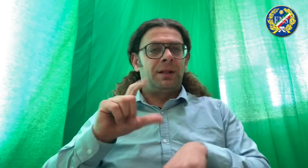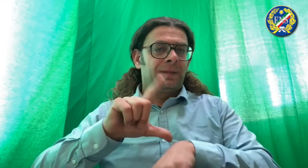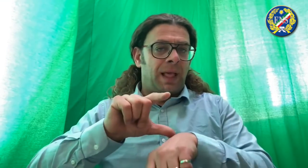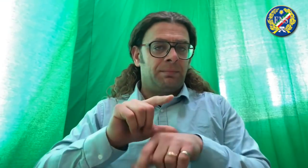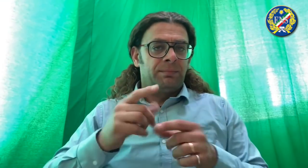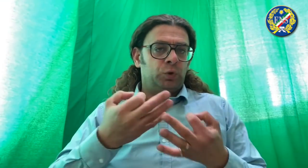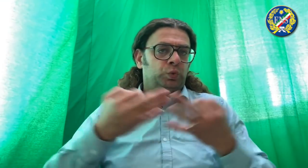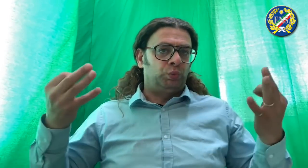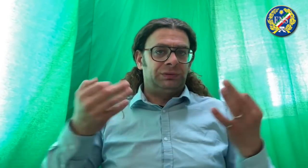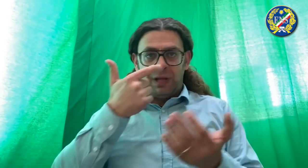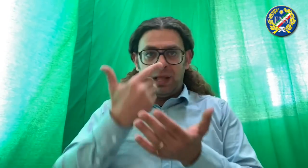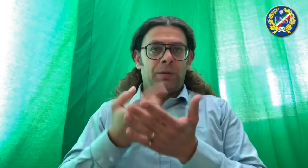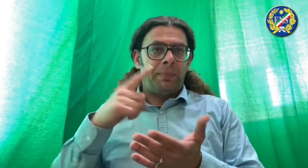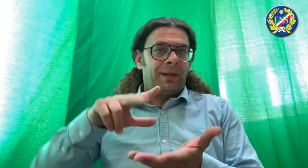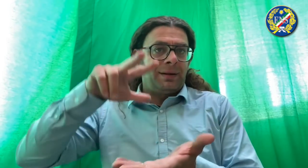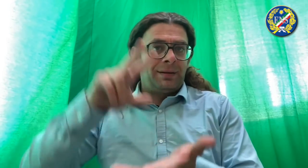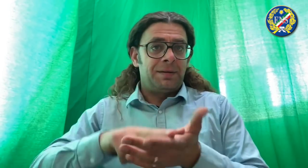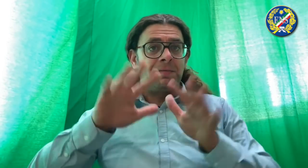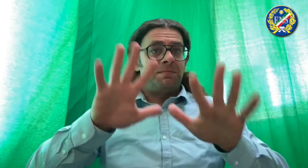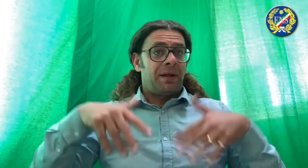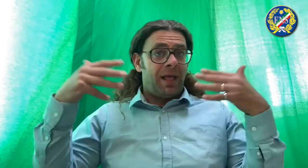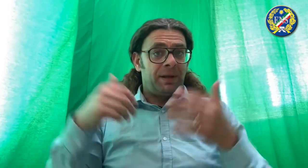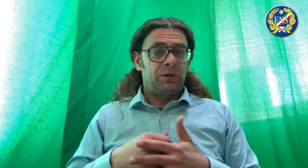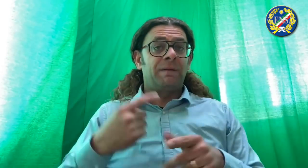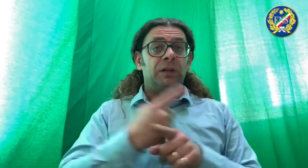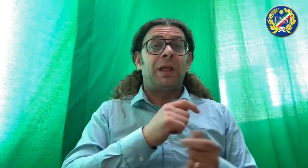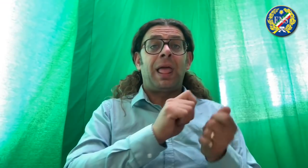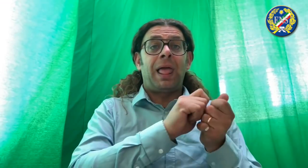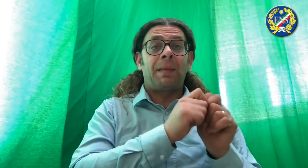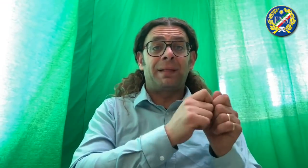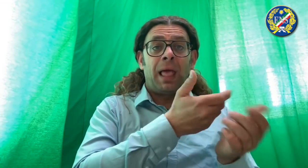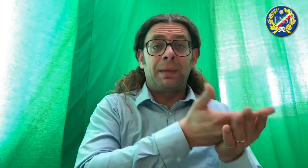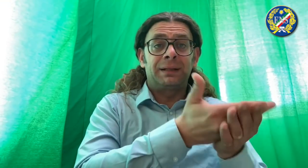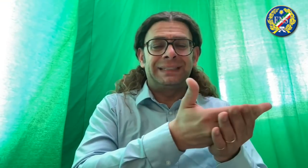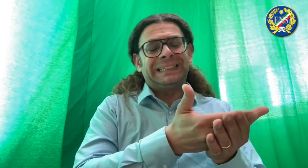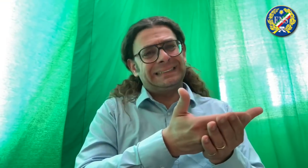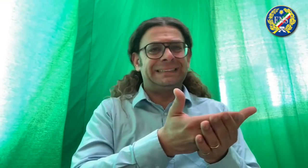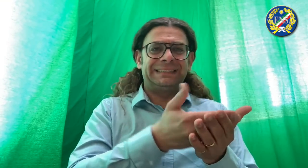Sarebbe bene calcolare i giusti tempi per giungere ad una approvazione da parte del parlamento, cosa che più difficilmente avverrebbe attraverso i tre emendamenti separati.